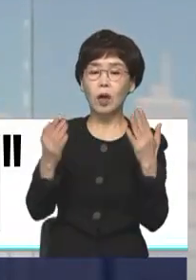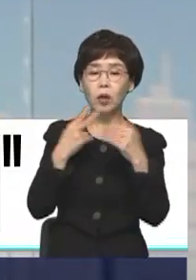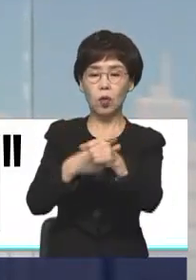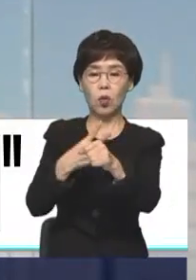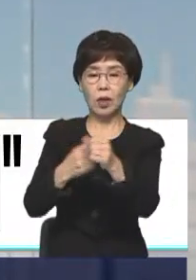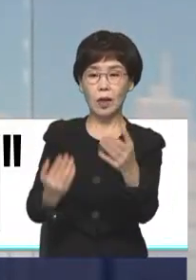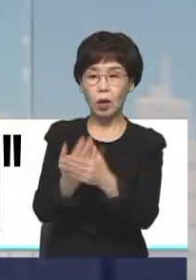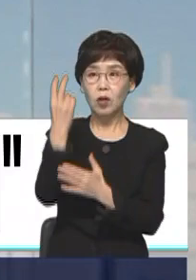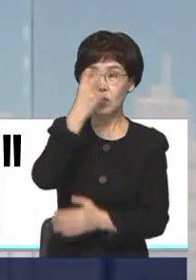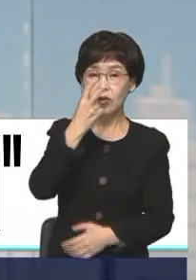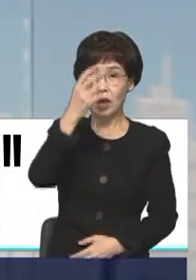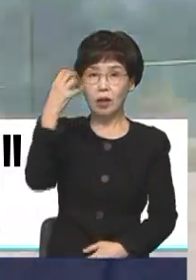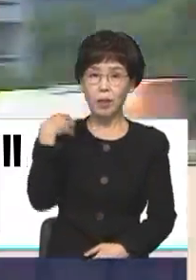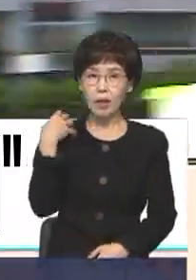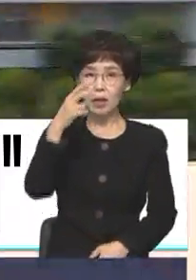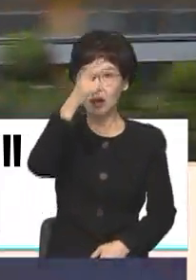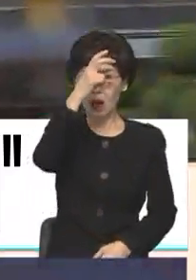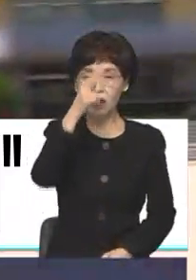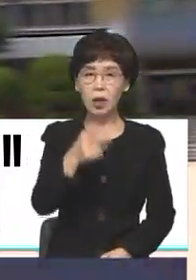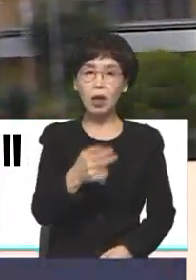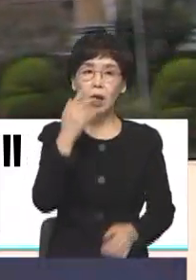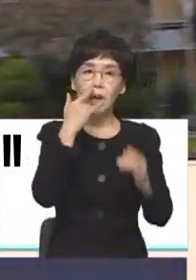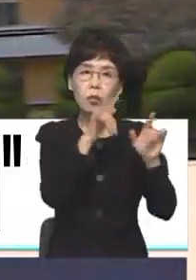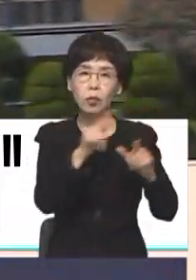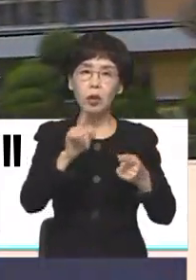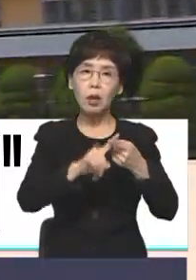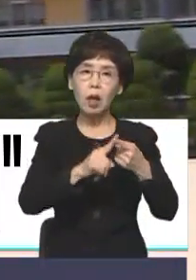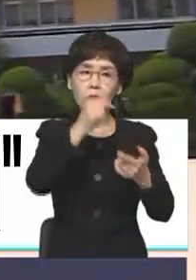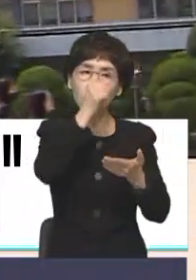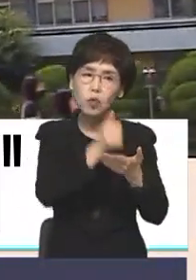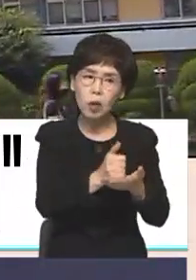서울 서이초등학교 교사 사건을 수사해 온 경찰이 학부모들에 대한 범죄 혐의를 찾지